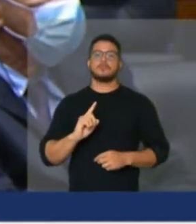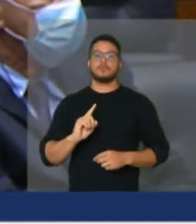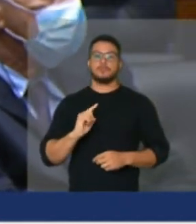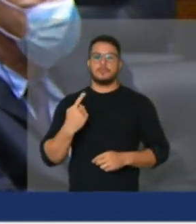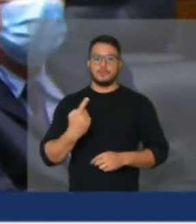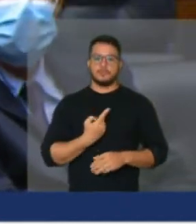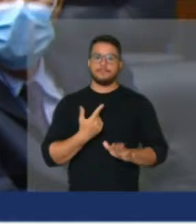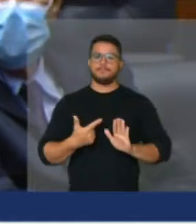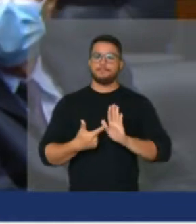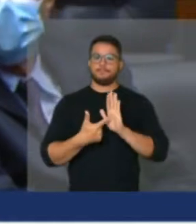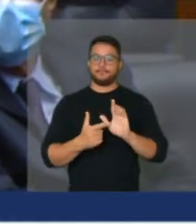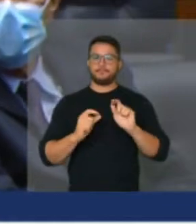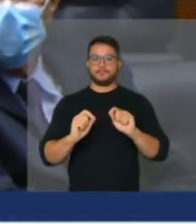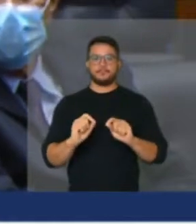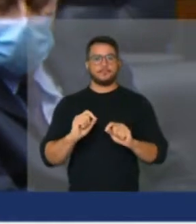POSIÇÃO CONTRÁRIA É PEC